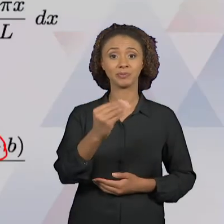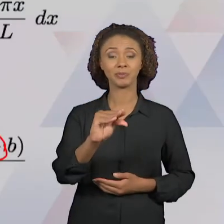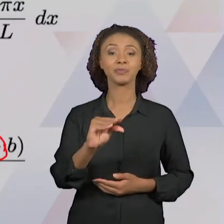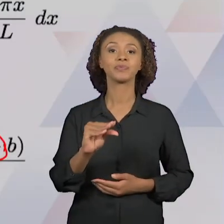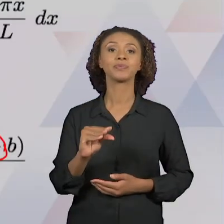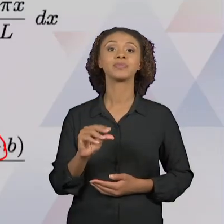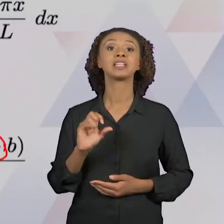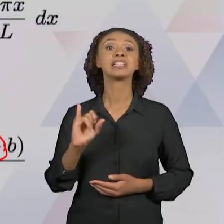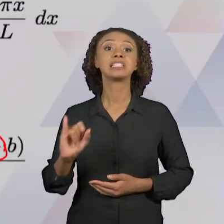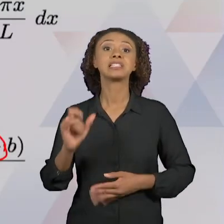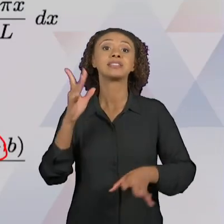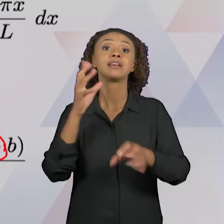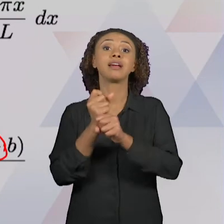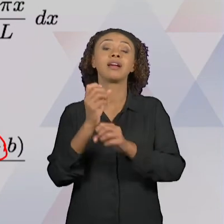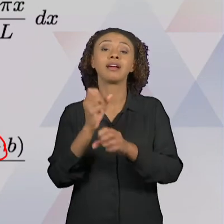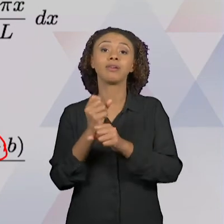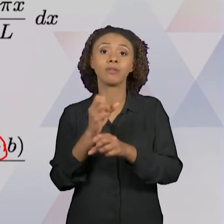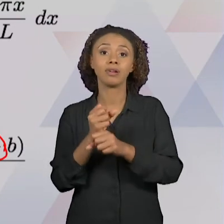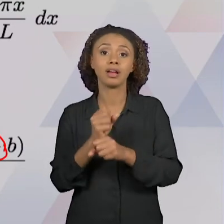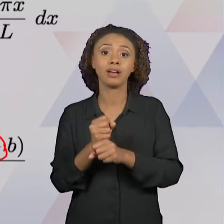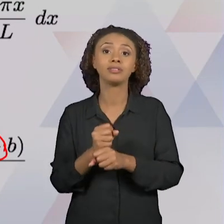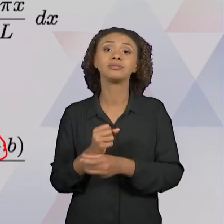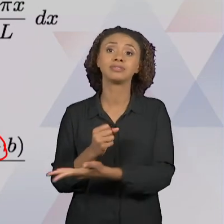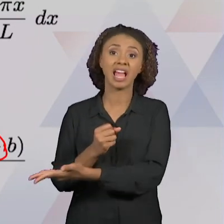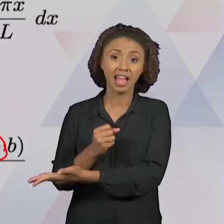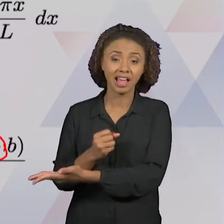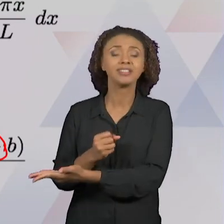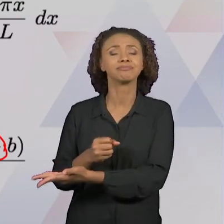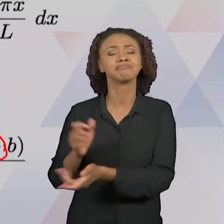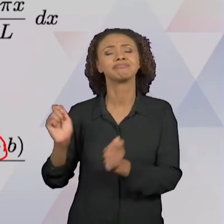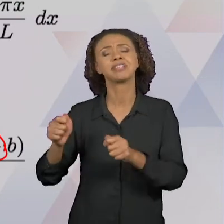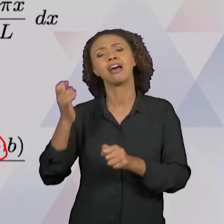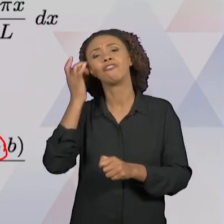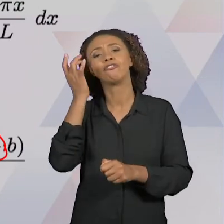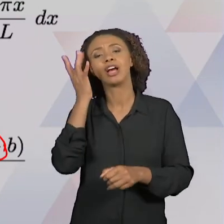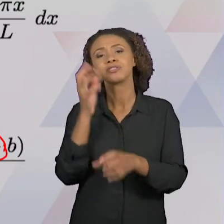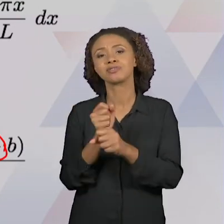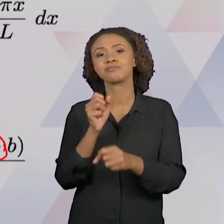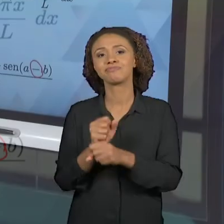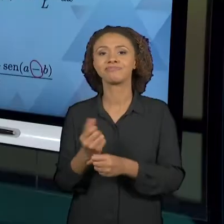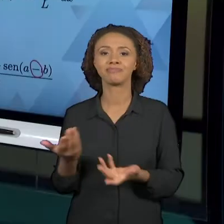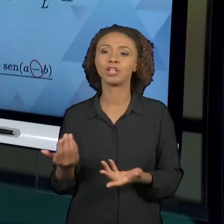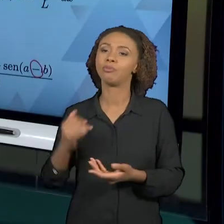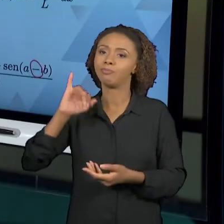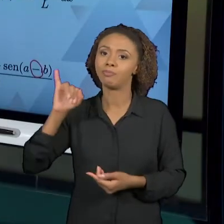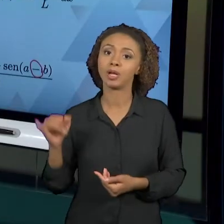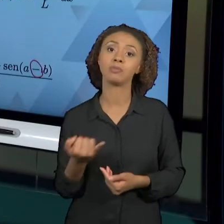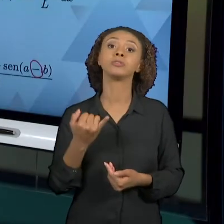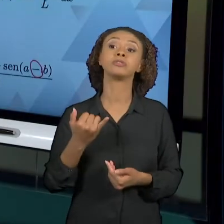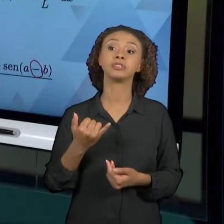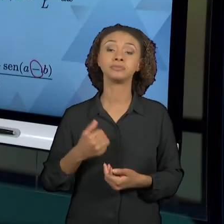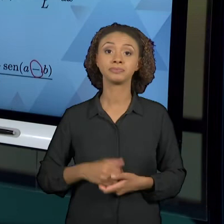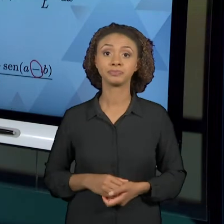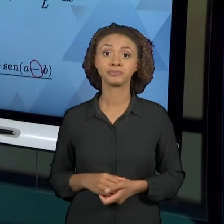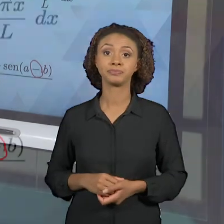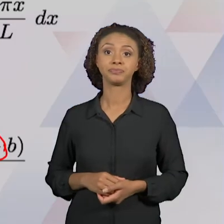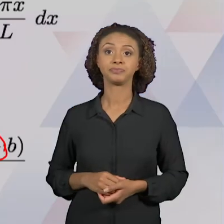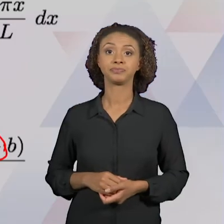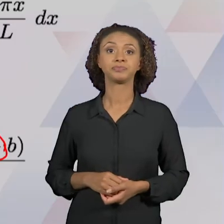DE SENO DA SOMA OU SENO DA DIFERENÇA É MUITO MAIS FÁCIL. ENTÃO ESSE VAI SER O PROCEDIMENTO. A GENTE VAI PEGAR AQUI, A GENTE TEM SENO E COSSENO.